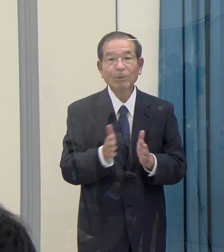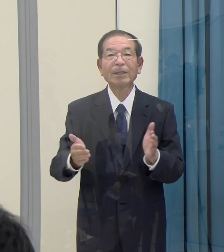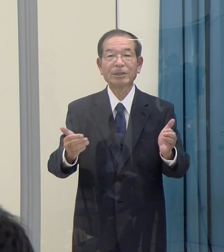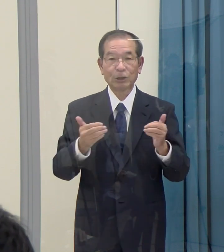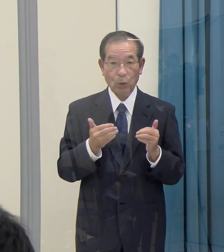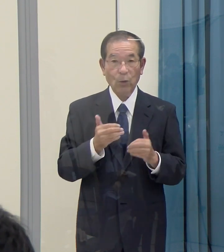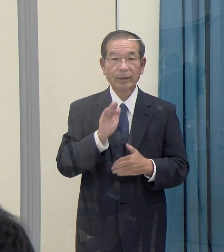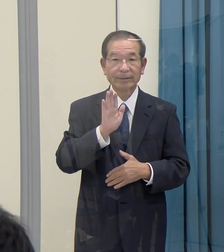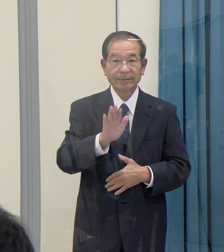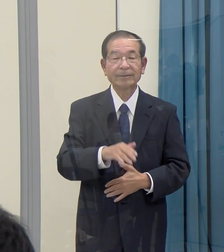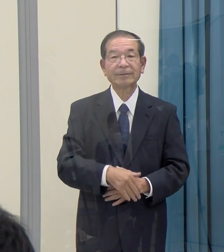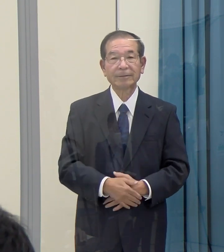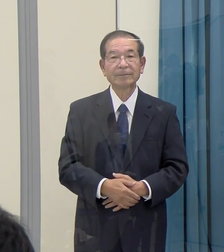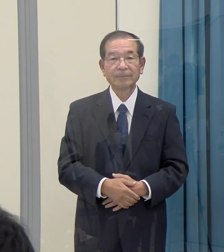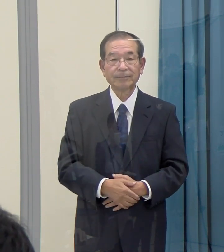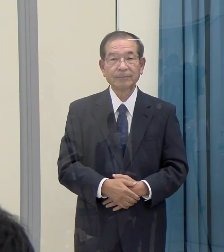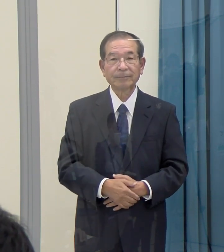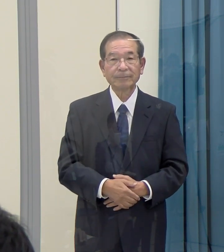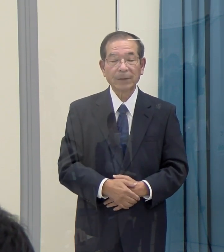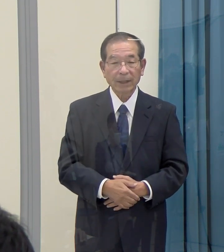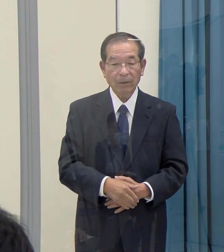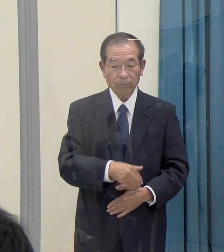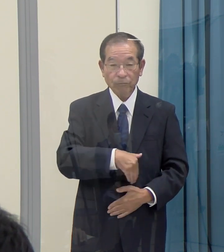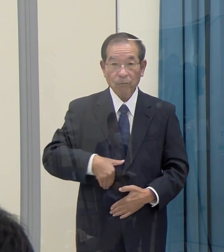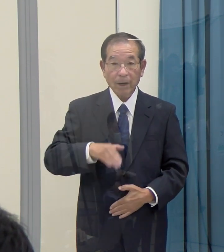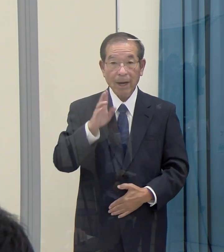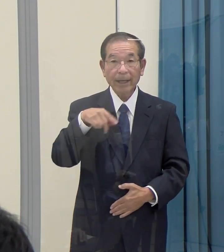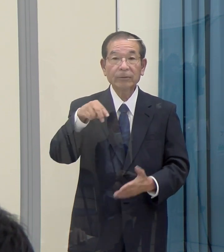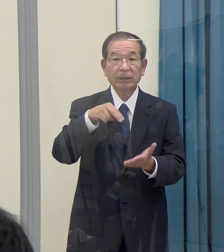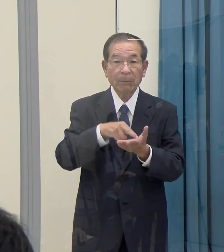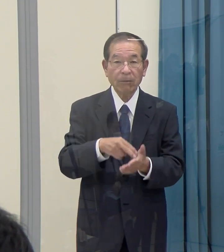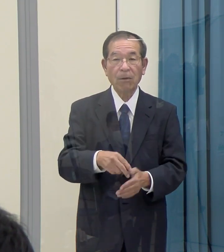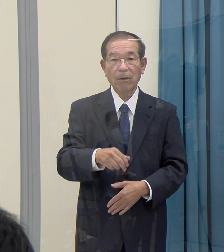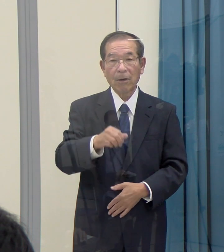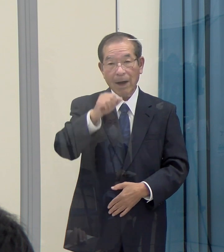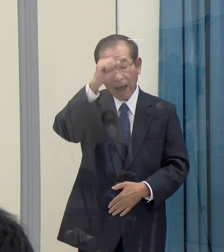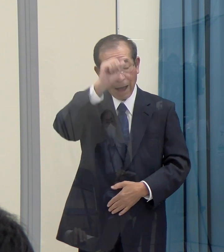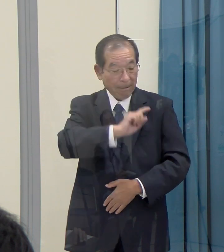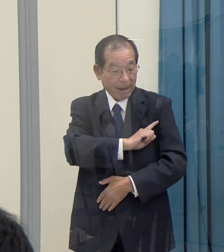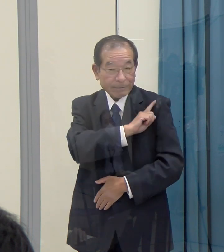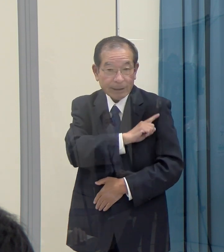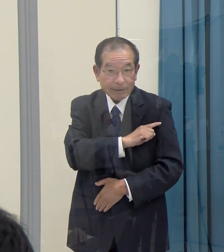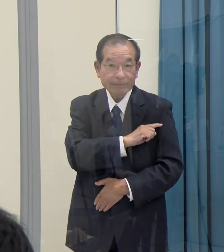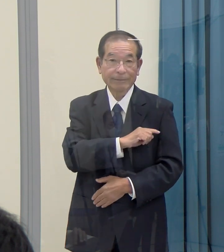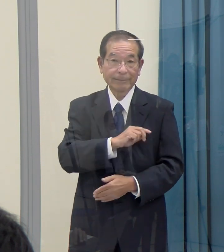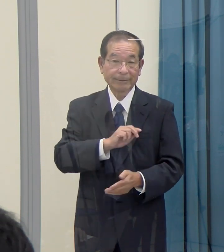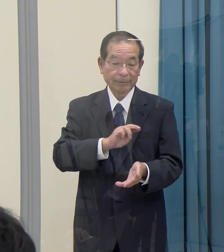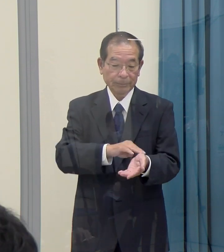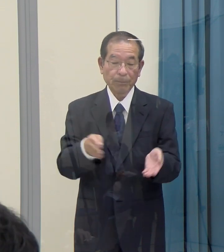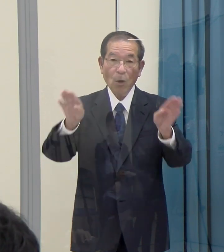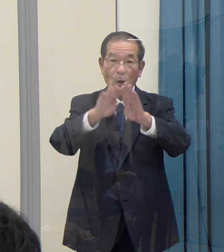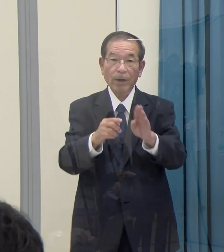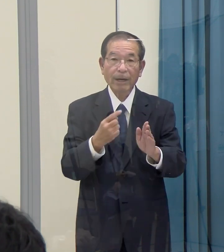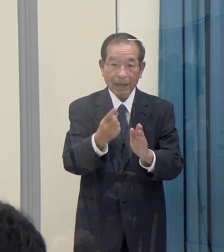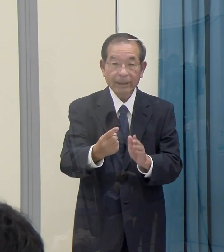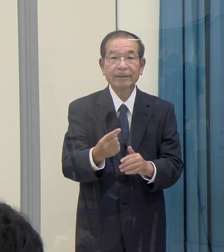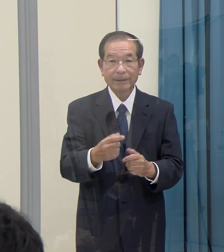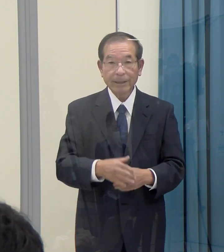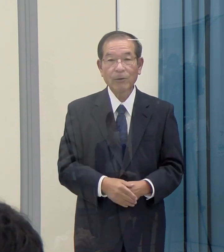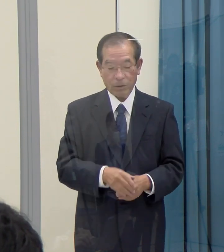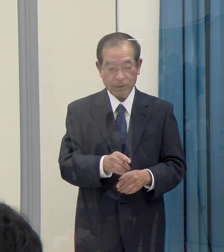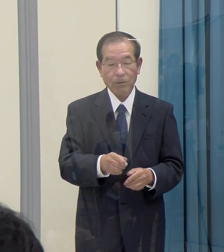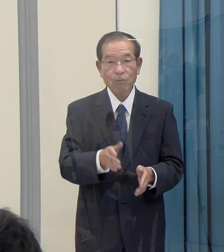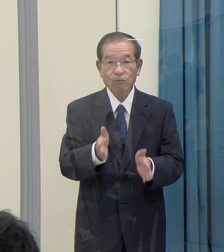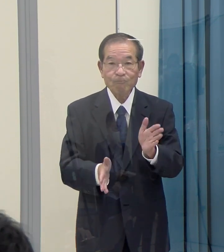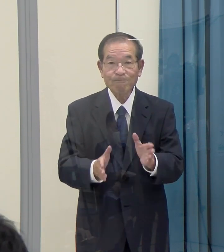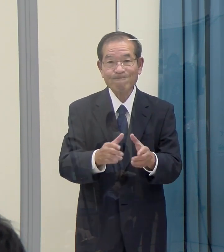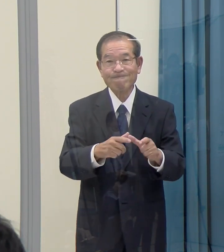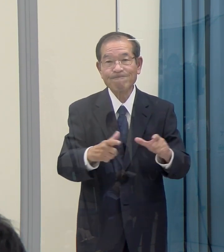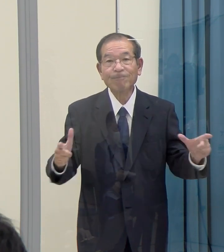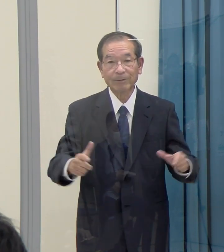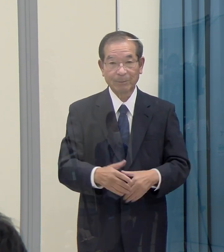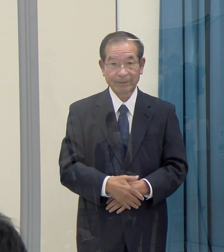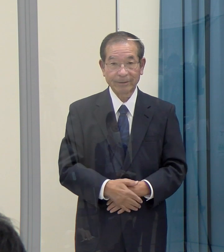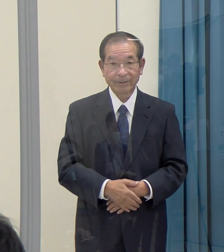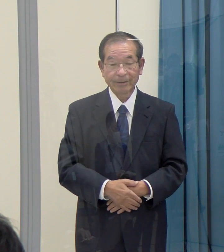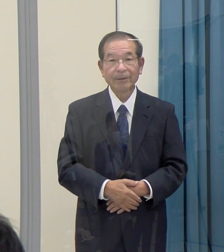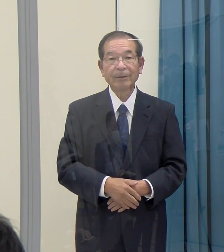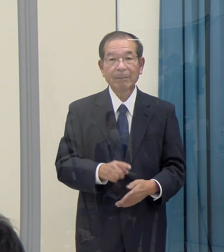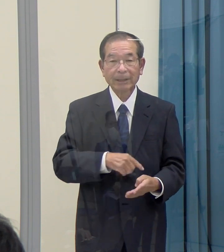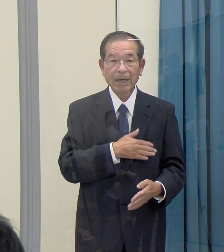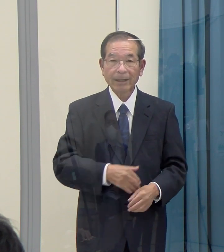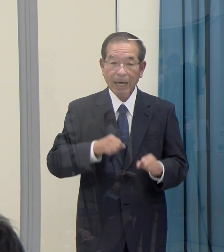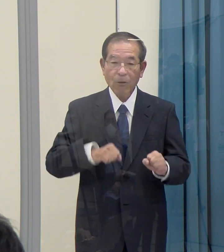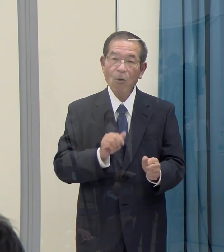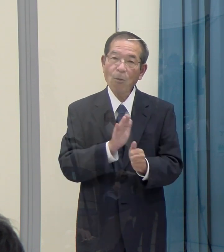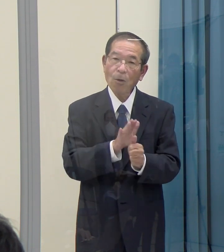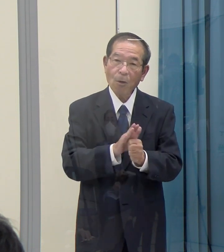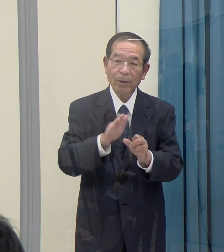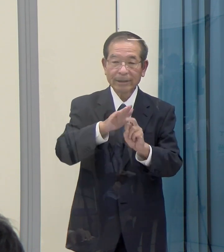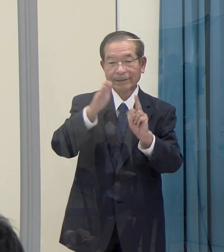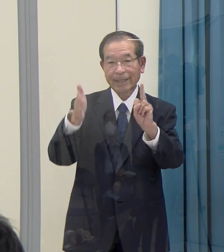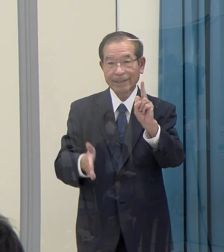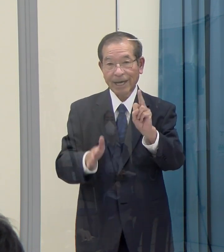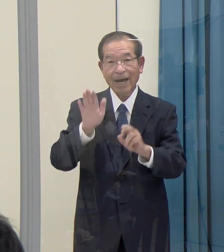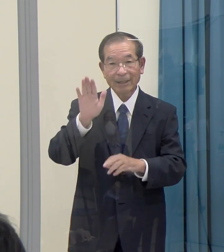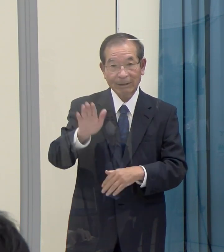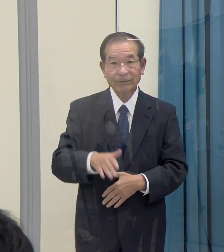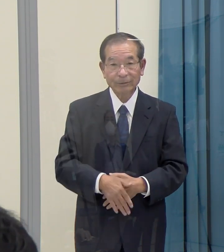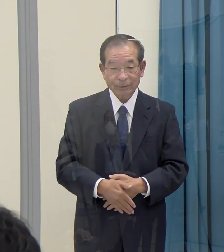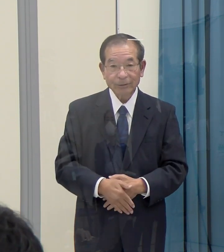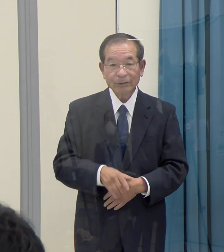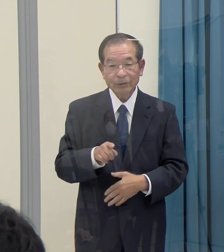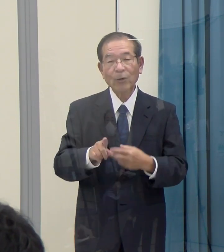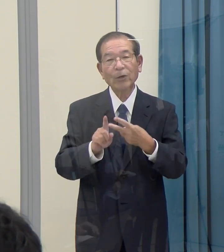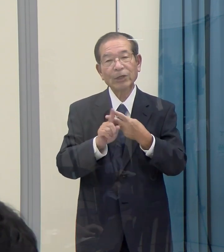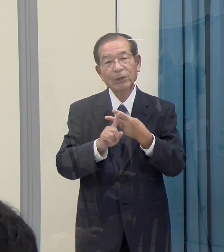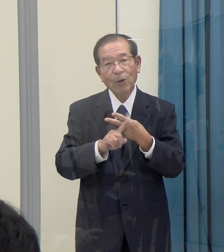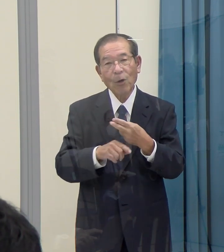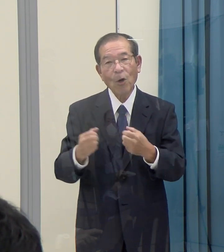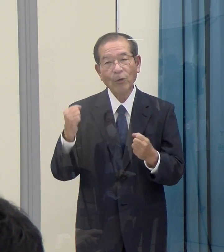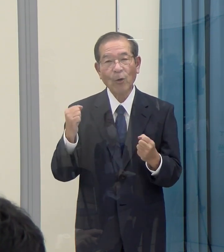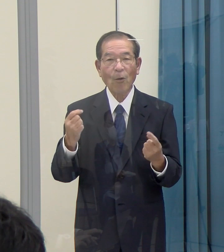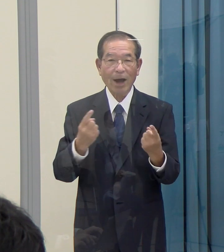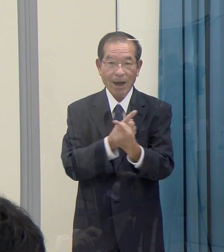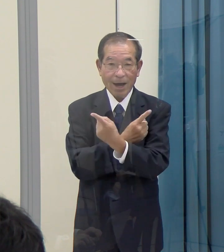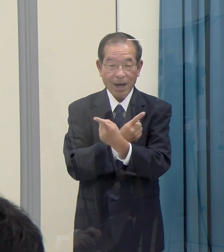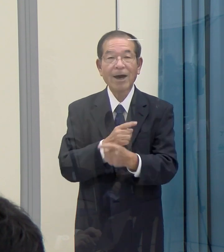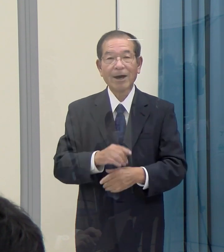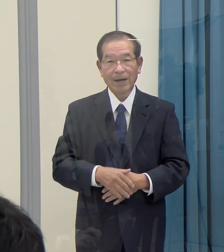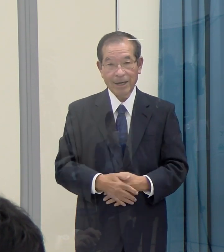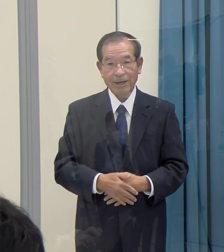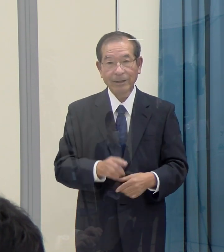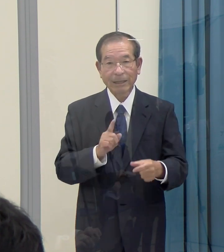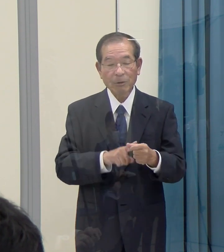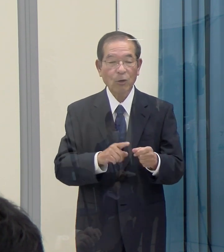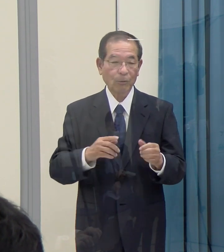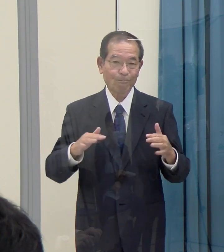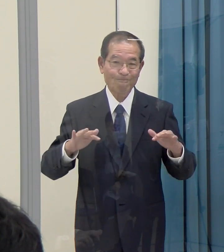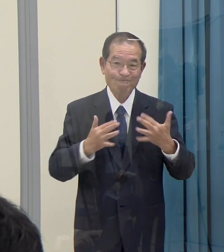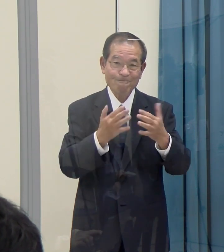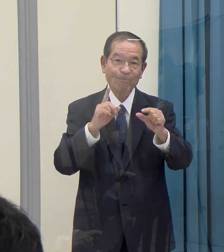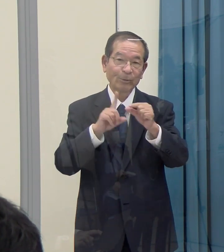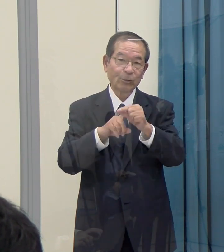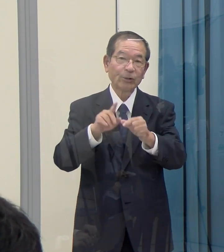こういったことから、県としても、発熱外来をしっかり拡充し、それから、今、健康フォローアップセンターを設けていますが、この機能もさらに強化するために検討を進めています。